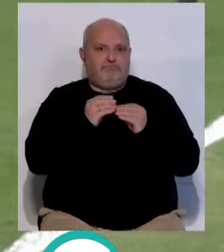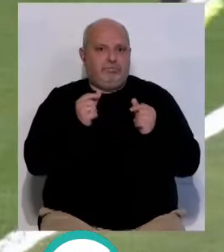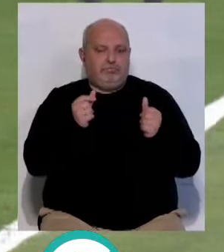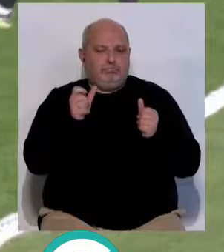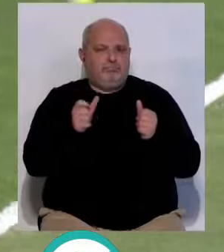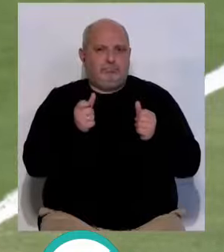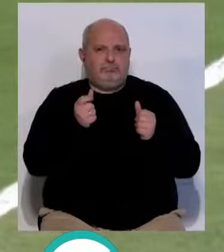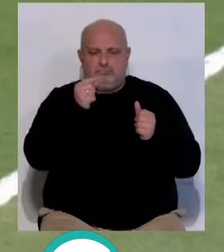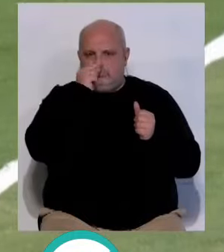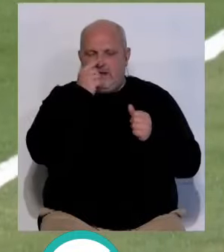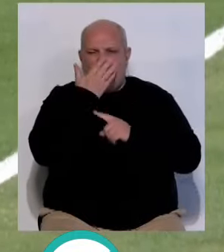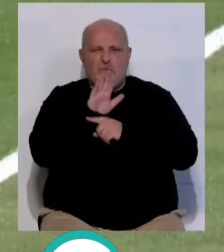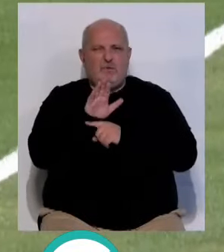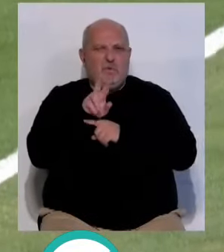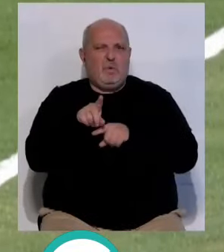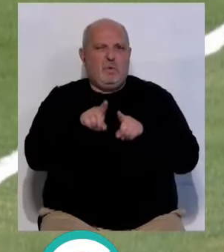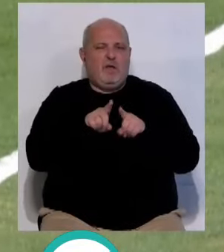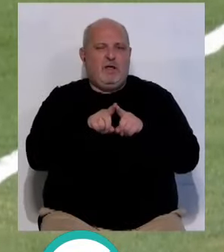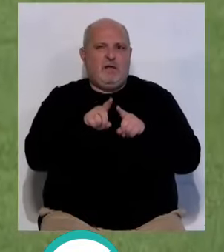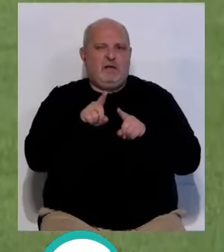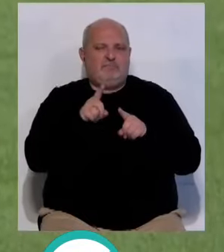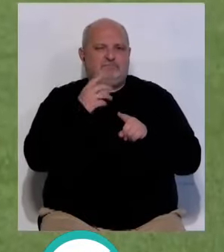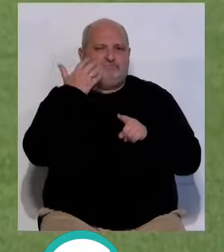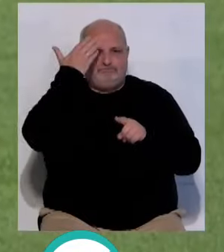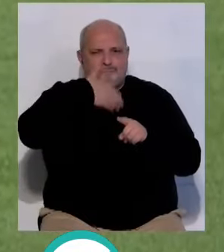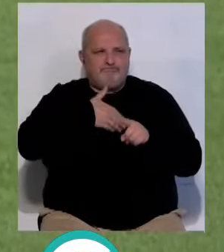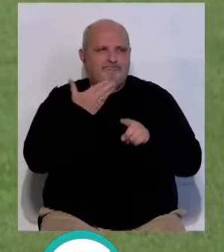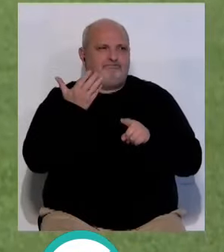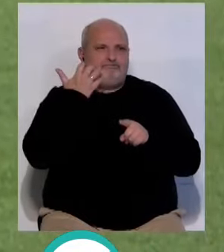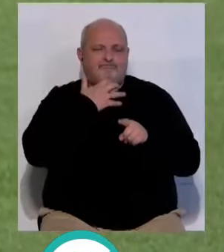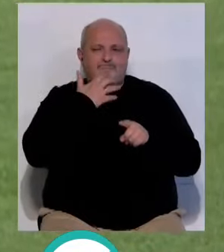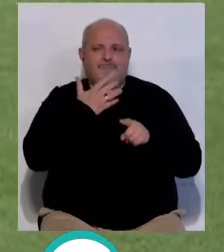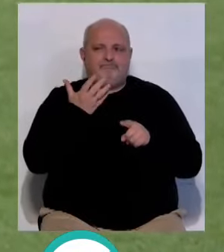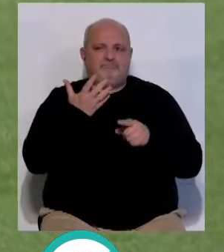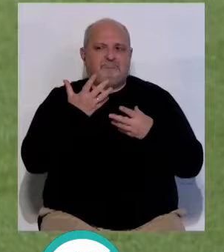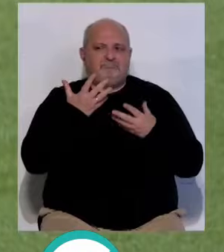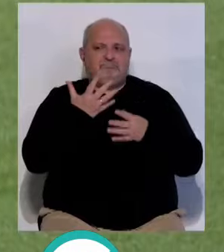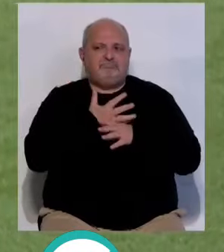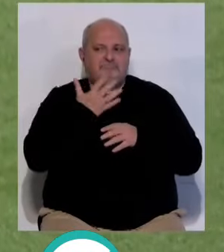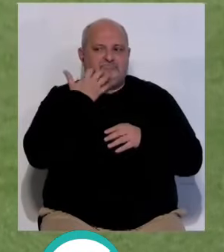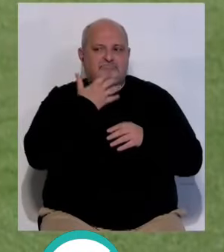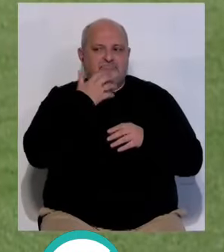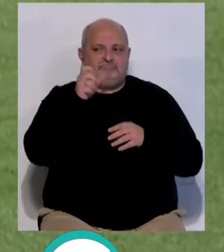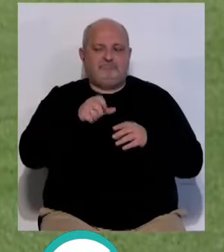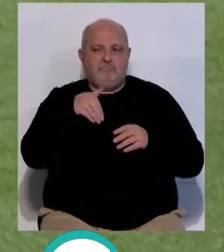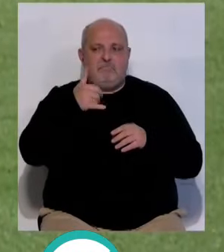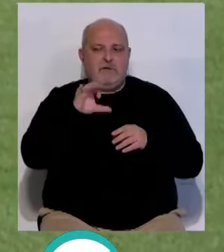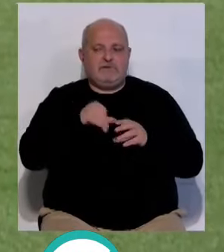y además la actitud que se le ve es es apática no sé muy decepcionante el tema de de machis y ojalá